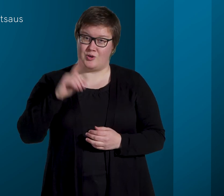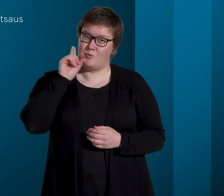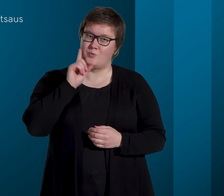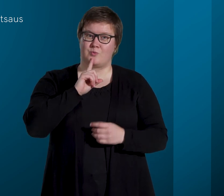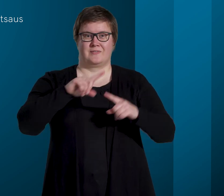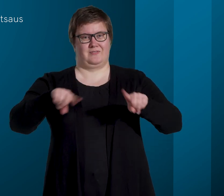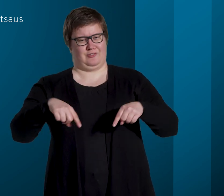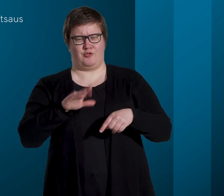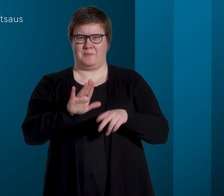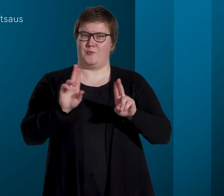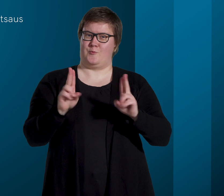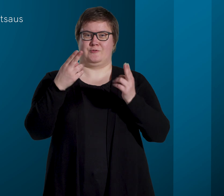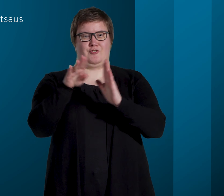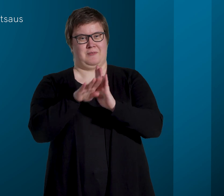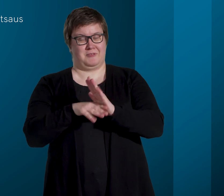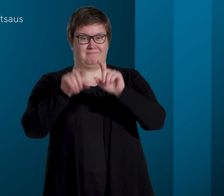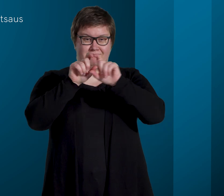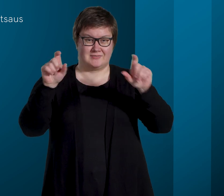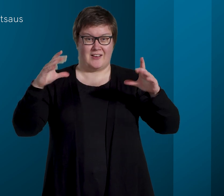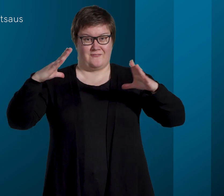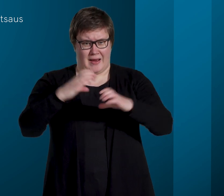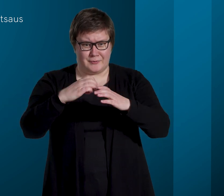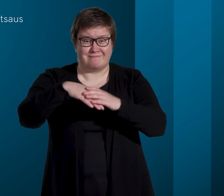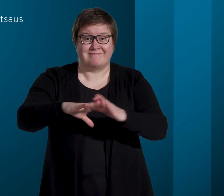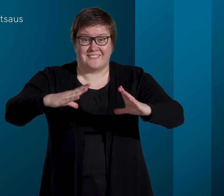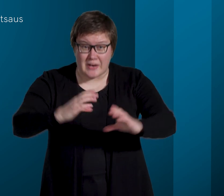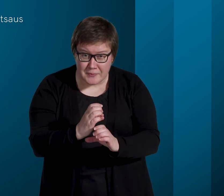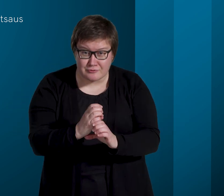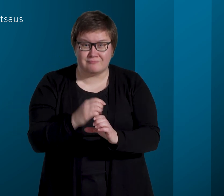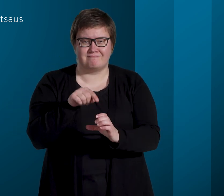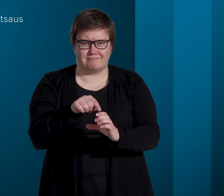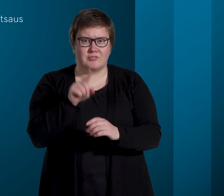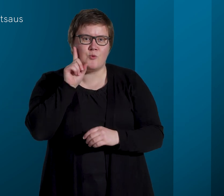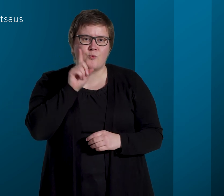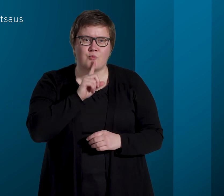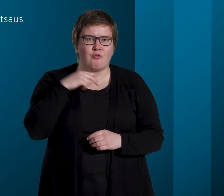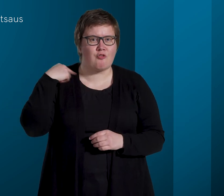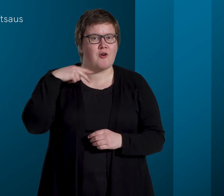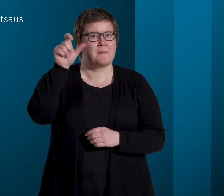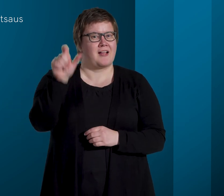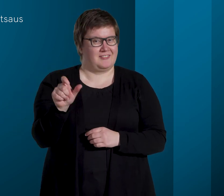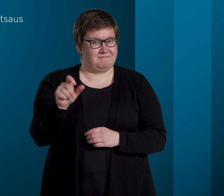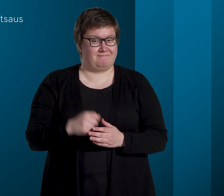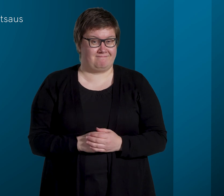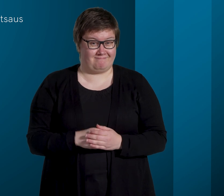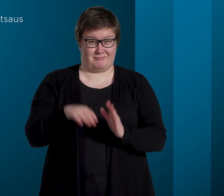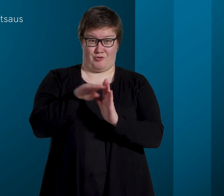Kuurojen Videon uudessa Vähemmistö vähemmistössä – kuuro romani -ohjelmassa -